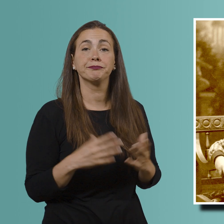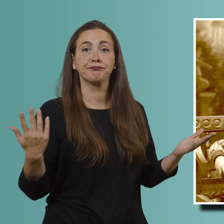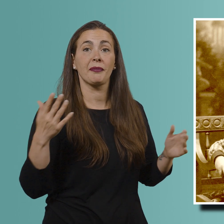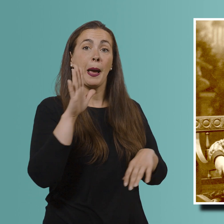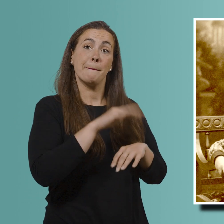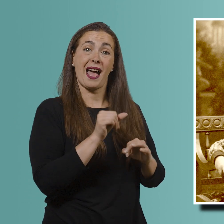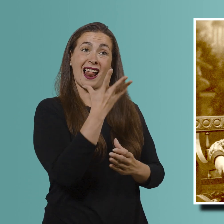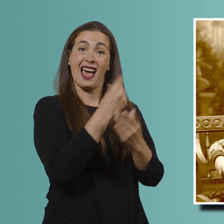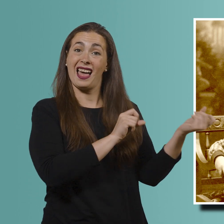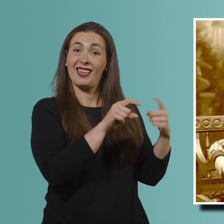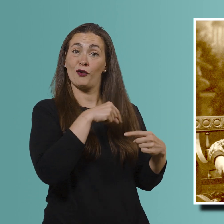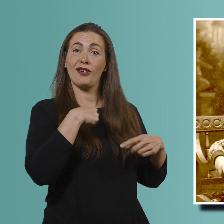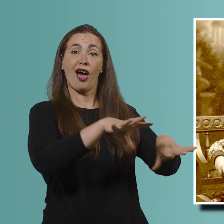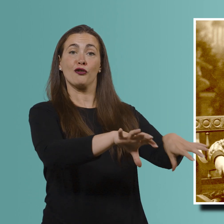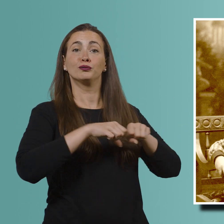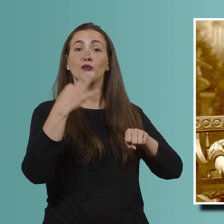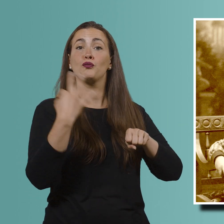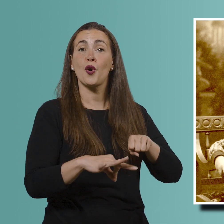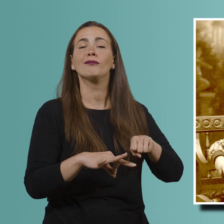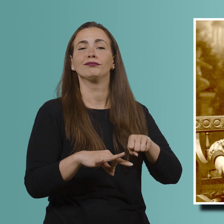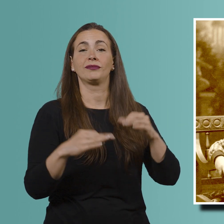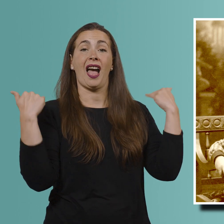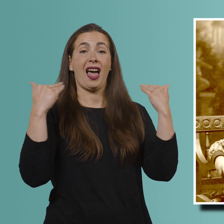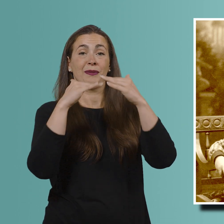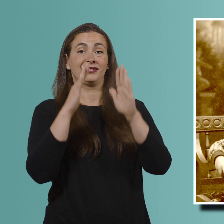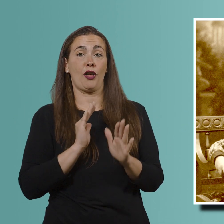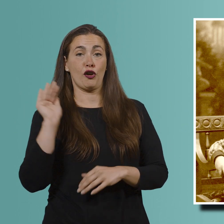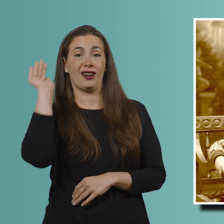Per acollir aquestes persones, l’administració republicana va haver d’organitzar